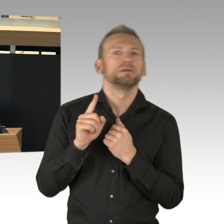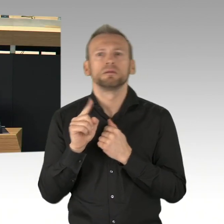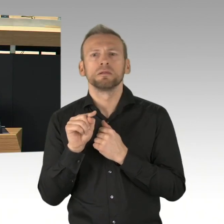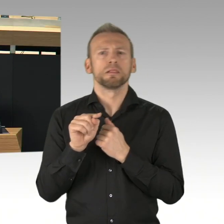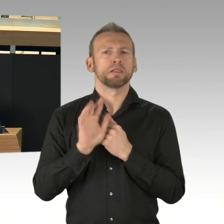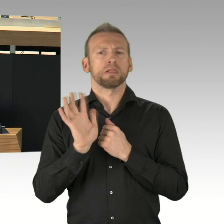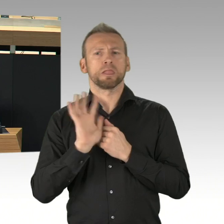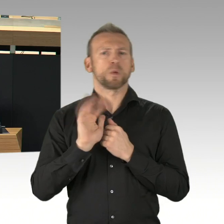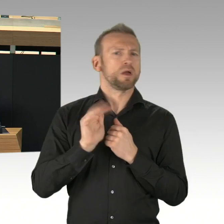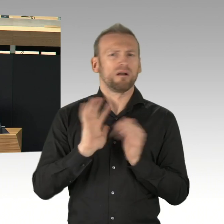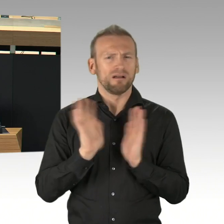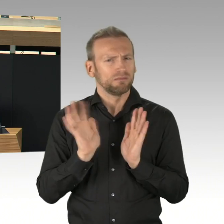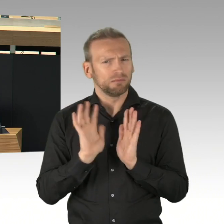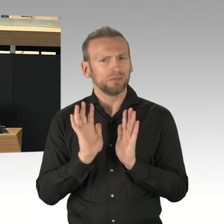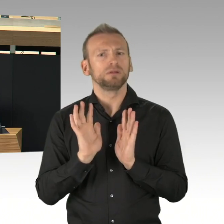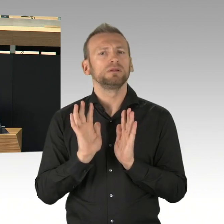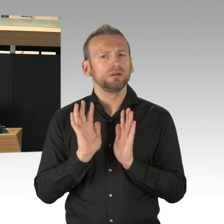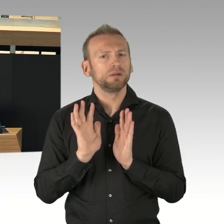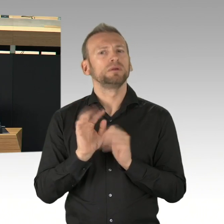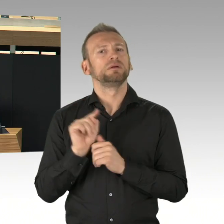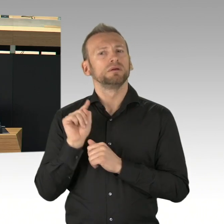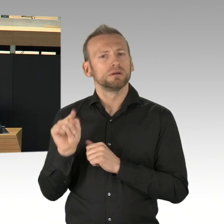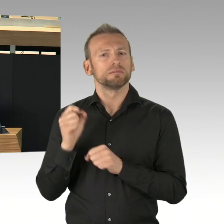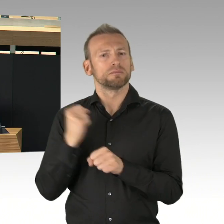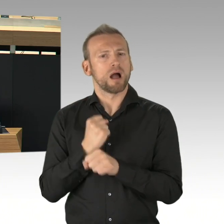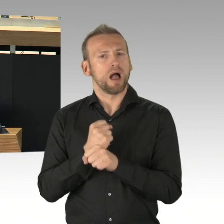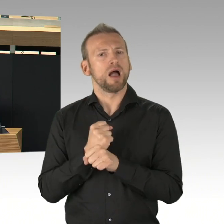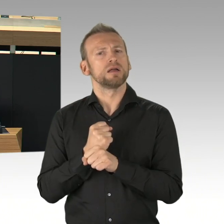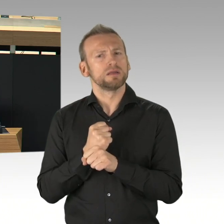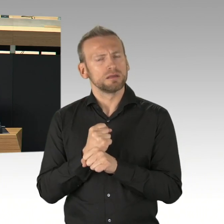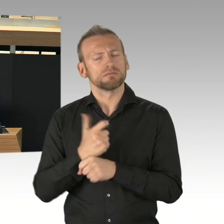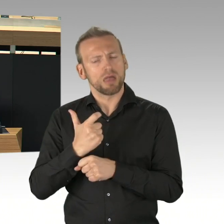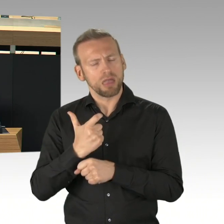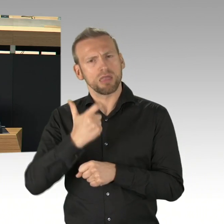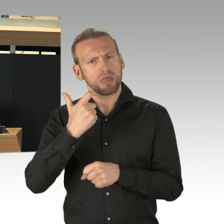am heutigen Tag ablehnen, weil er nicht hilft. Ich kann Ihnen hier sehr deutlich sagen,